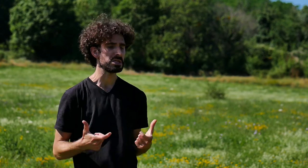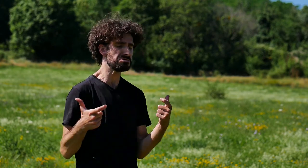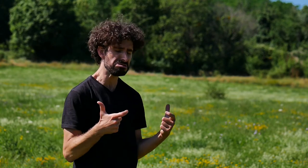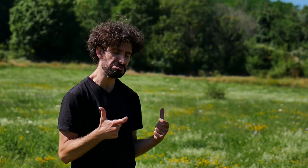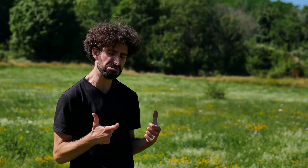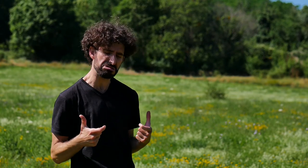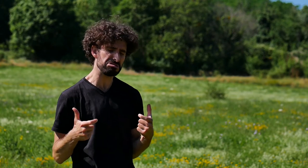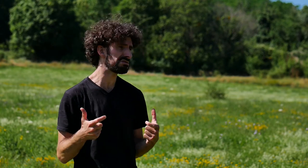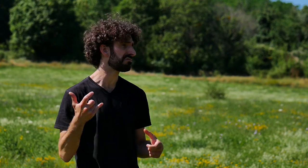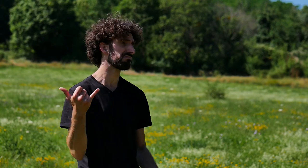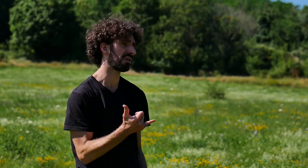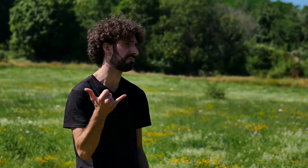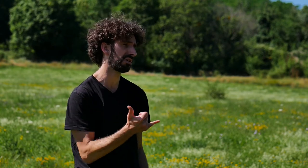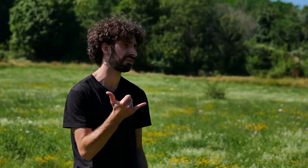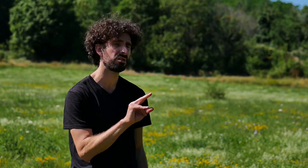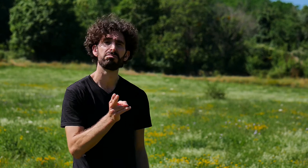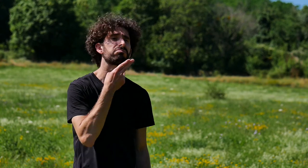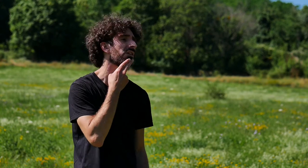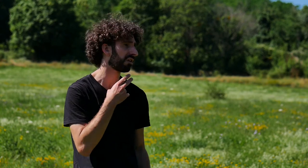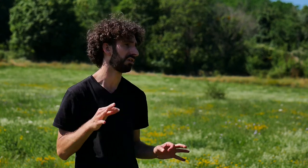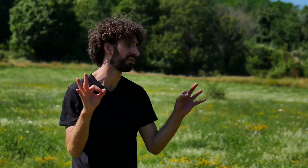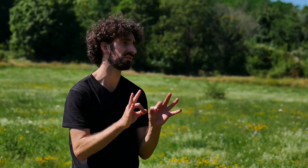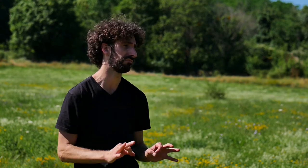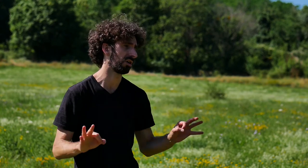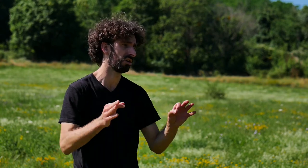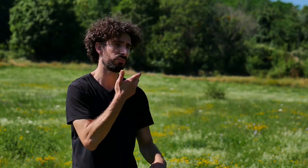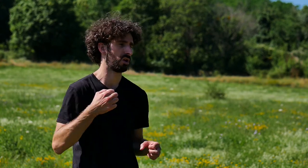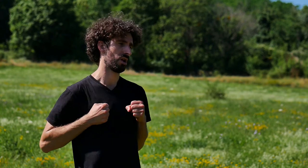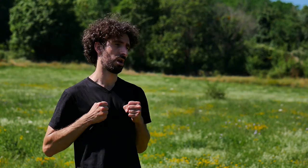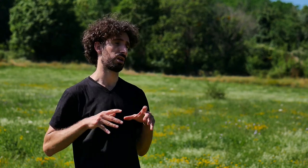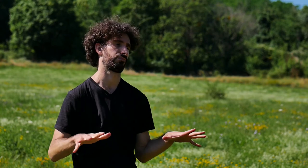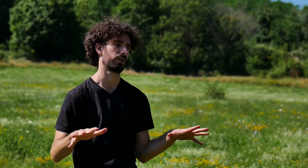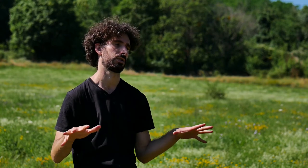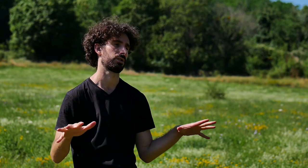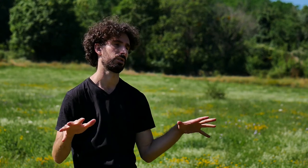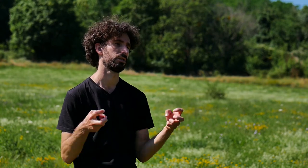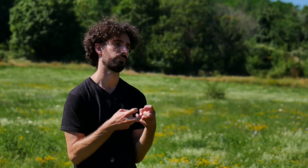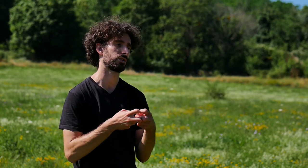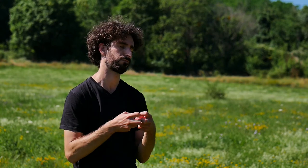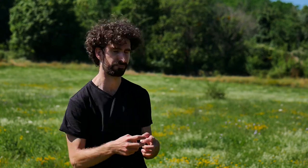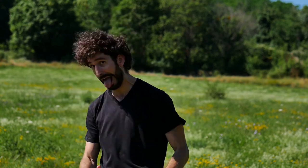Pas la peine de se contrôler, la perfection n'existe pas. C'est mieux de lâcher prise. Par exemple...